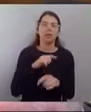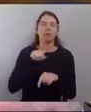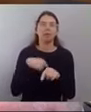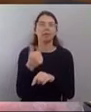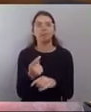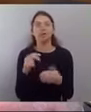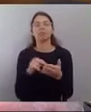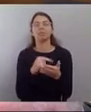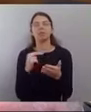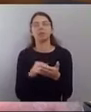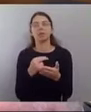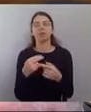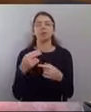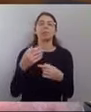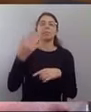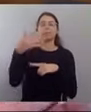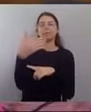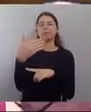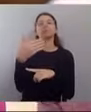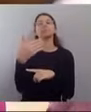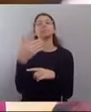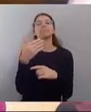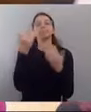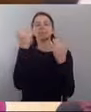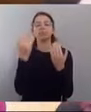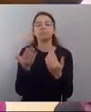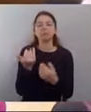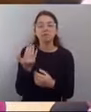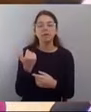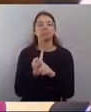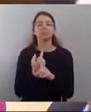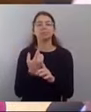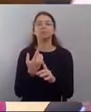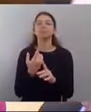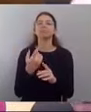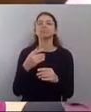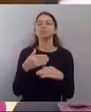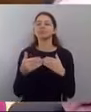paragens, sempre existiu grande margem